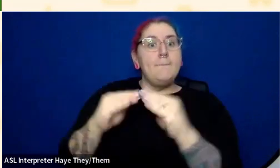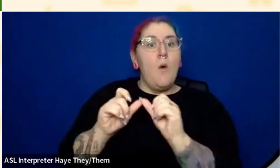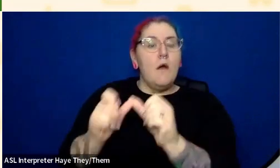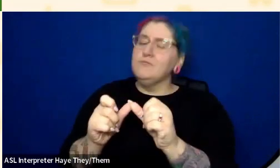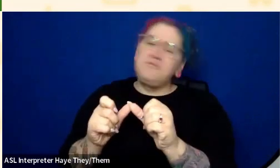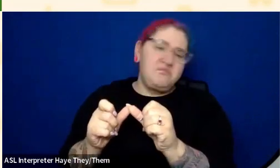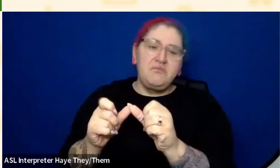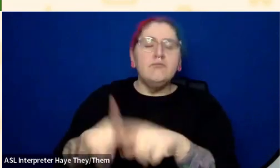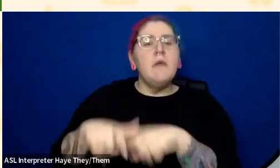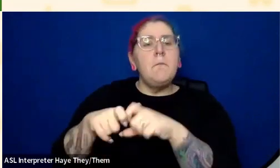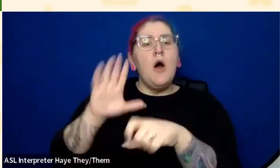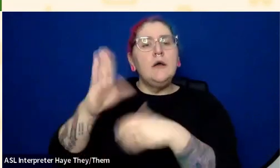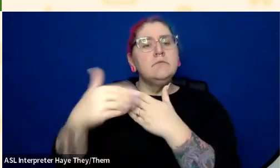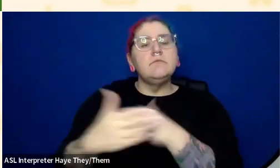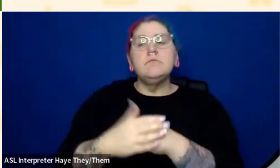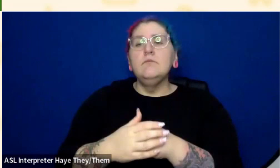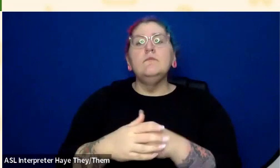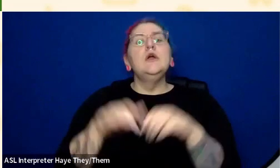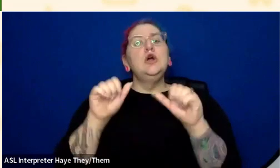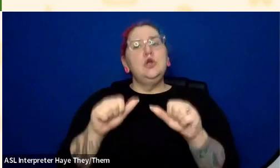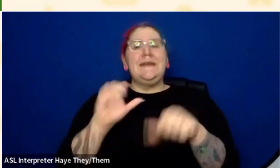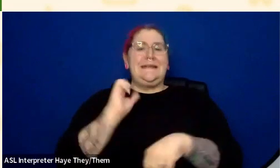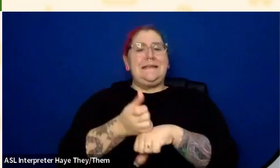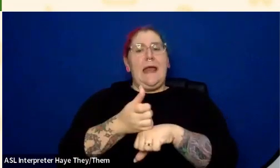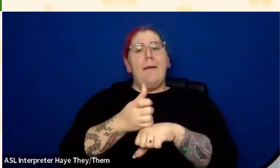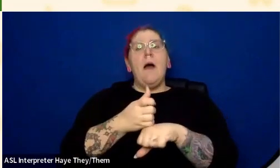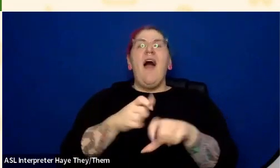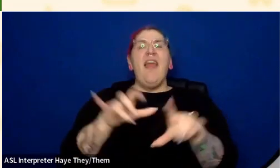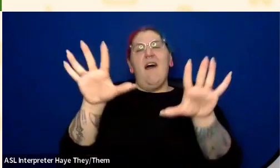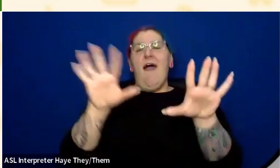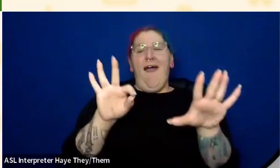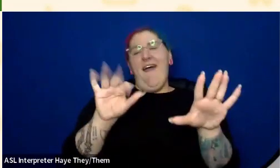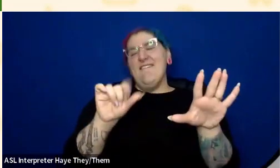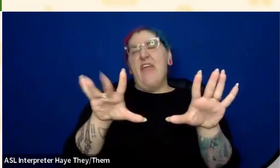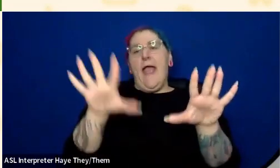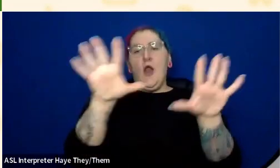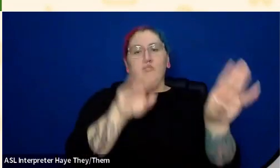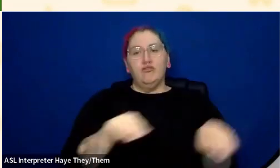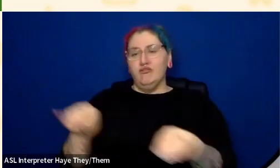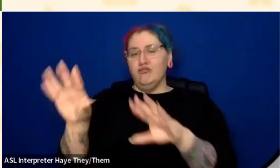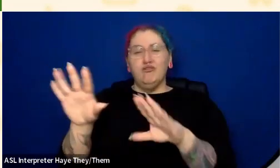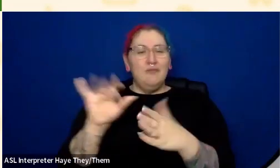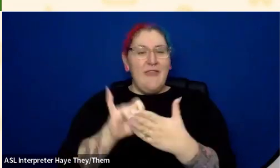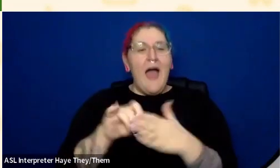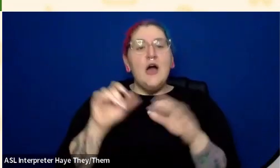Cambie esas nuevos y elegantes anuncios que han estado apareciendo ahora como la última tendencia.